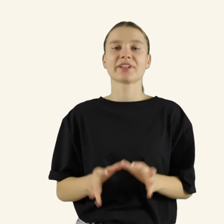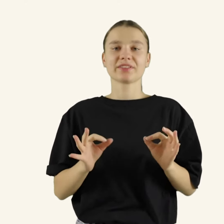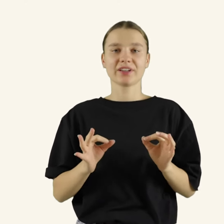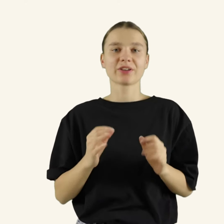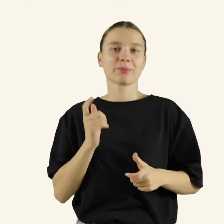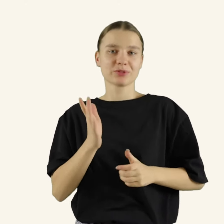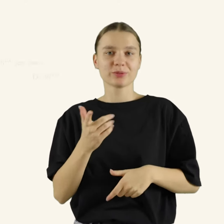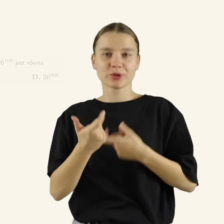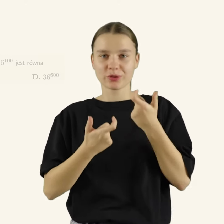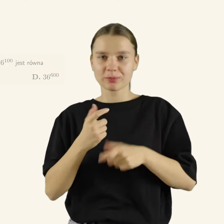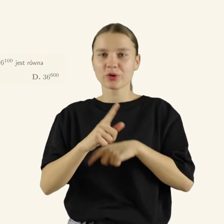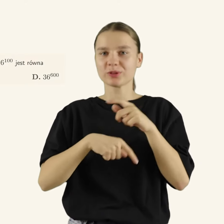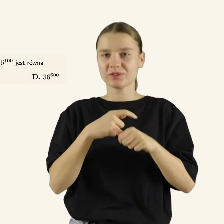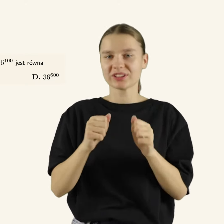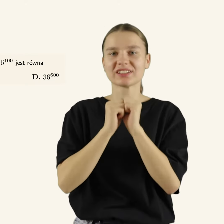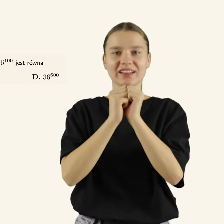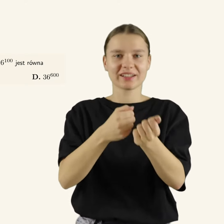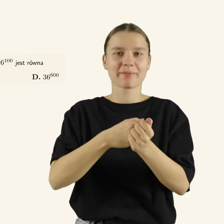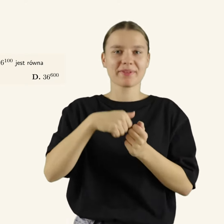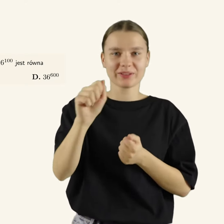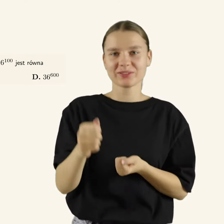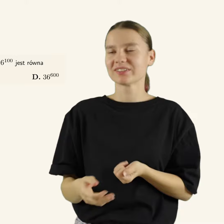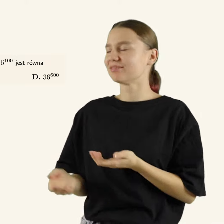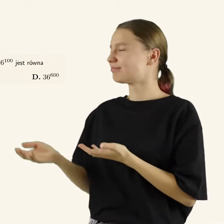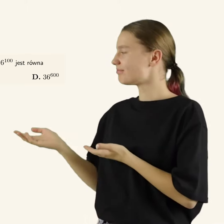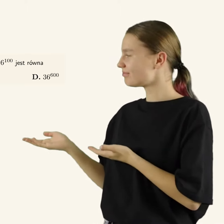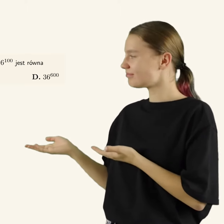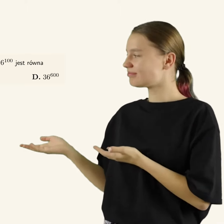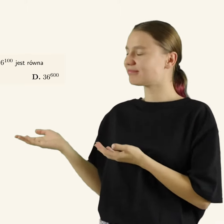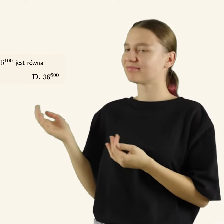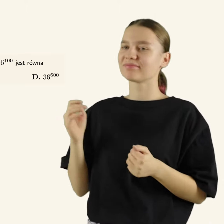Teraz rozwiążemy kolejne zadanie maturalne: